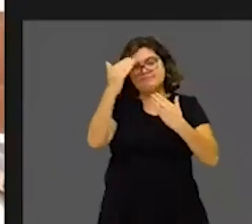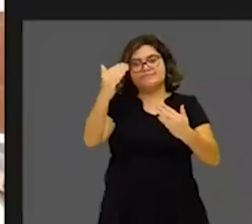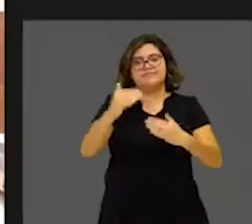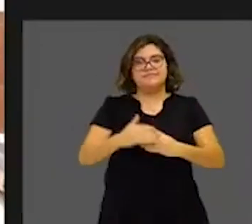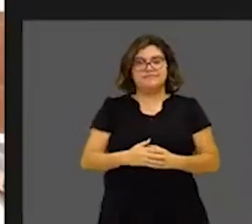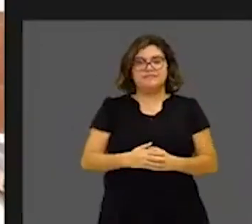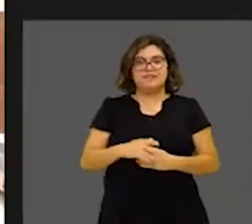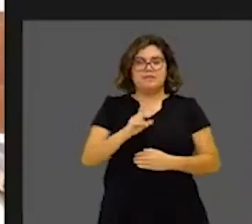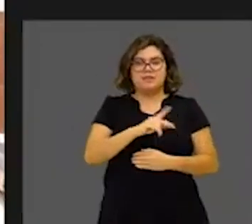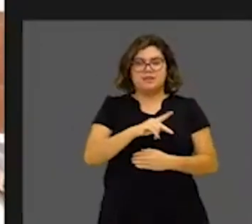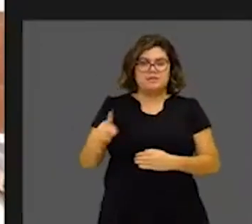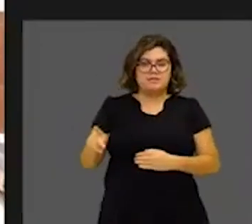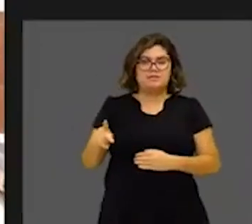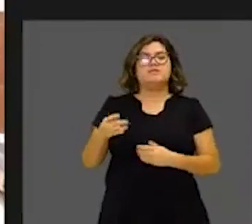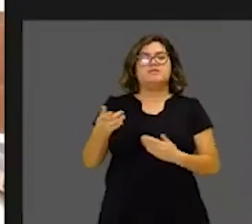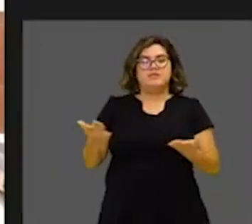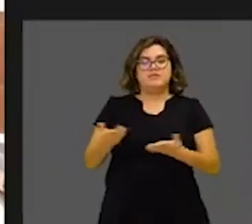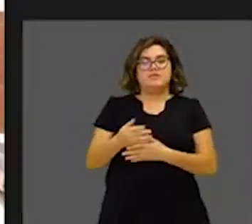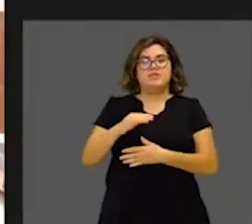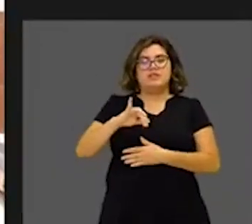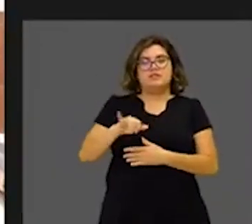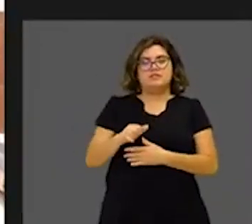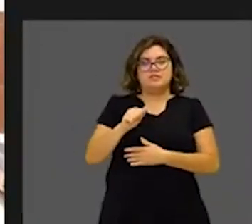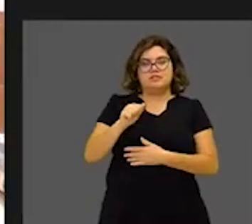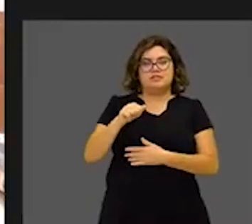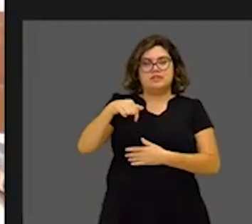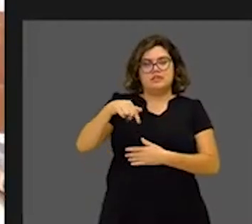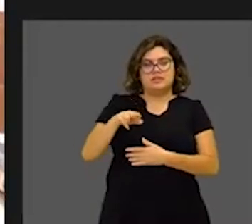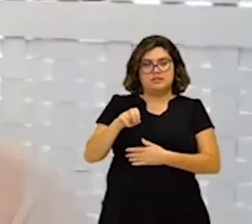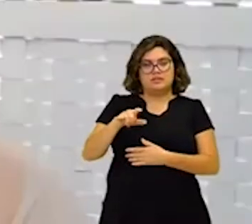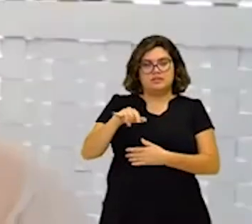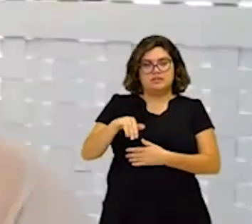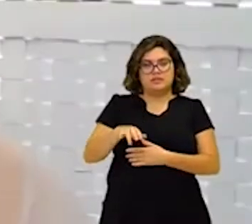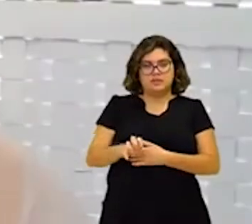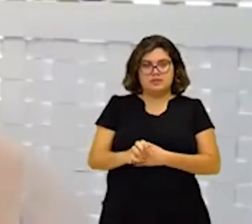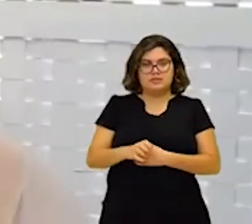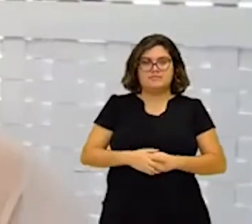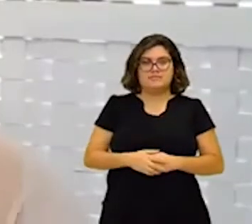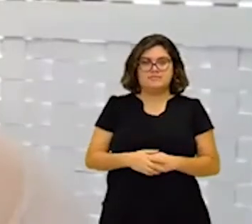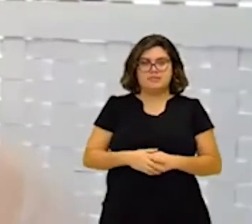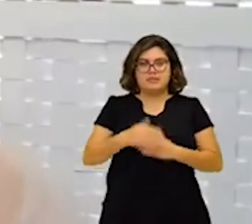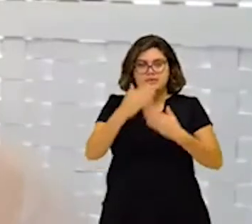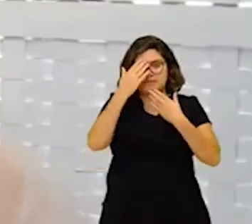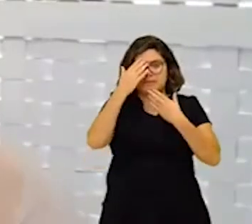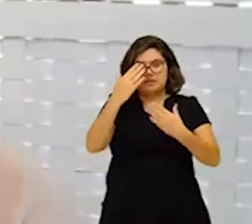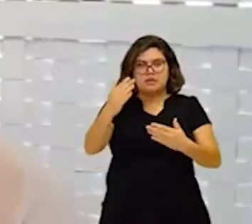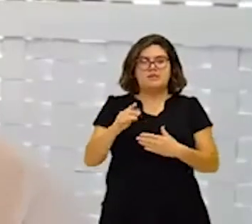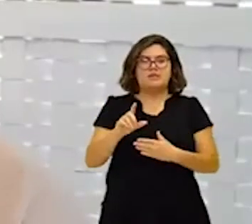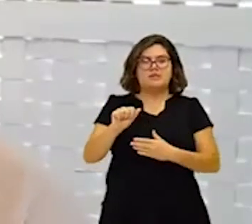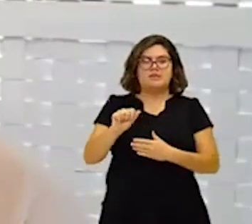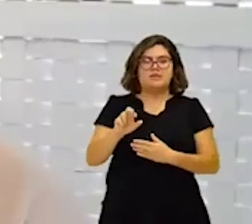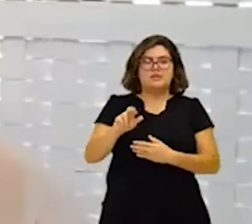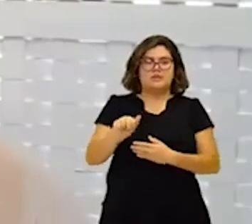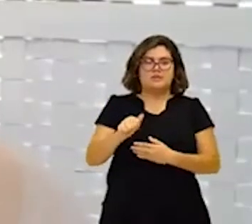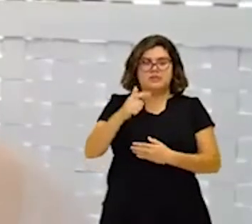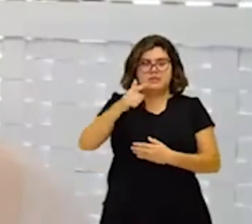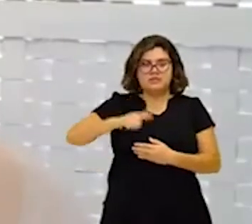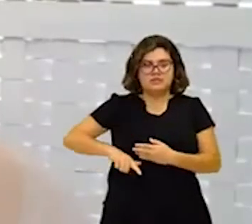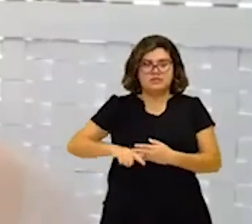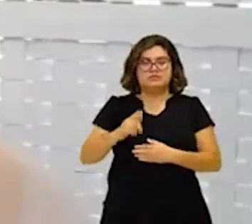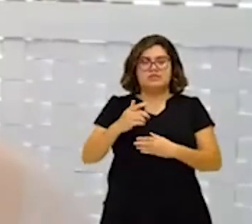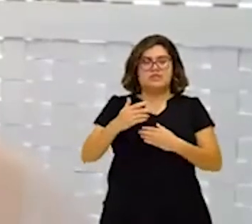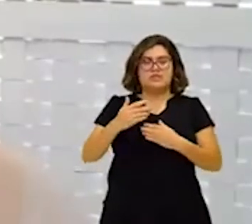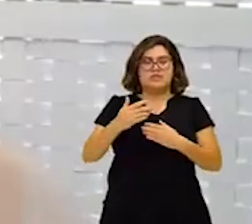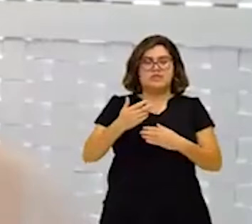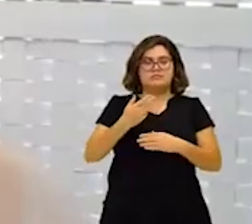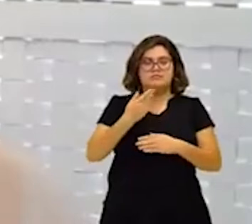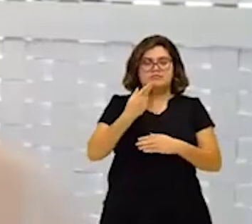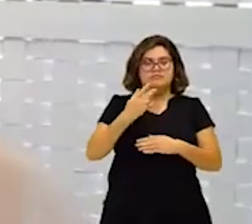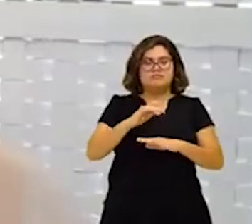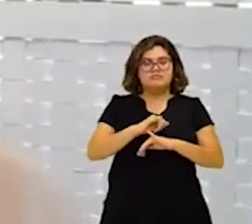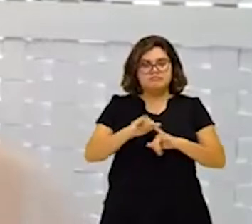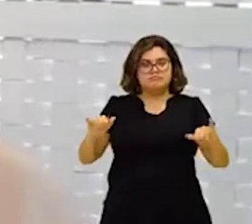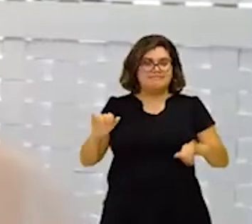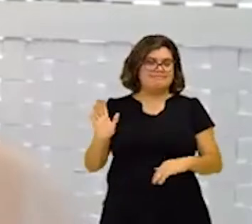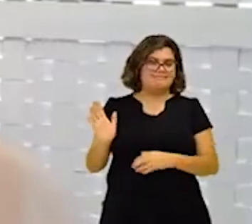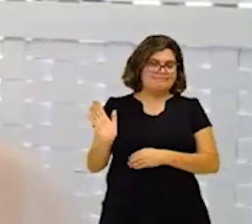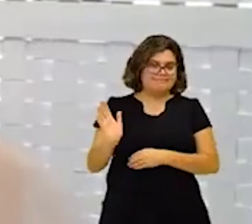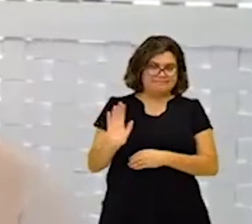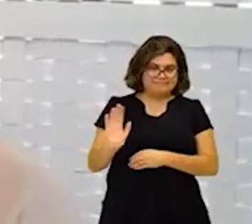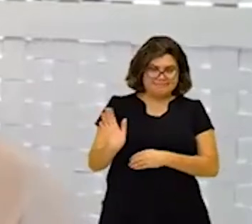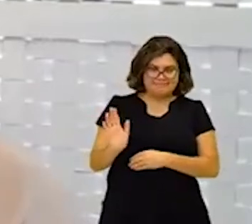lata para Jaqueline é muito obrigada Lara mais uma vez errando me despedir angu e que eu tô ficando